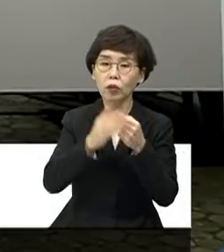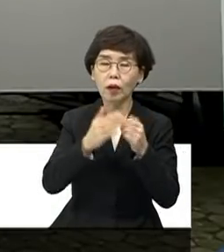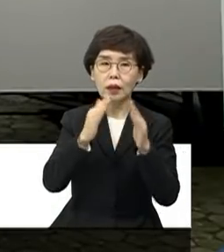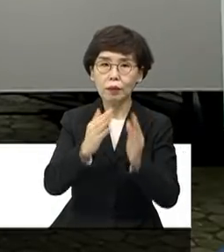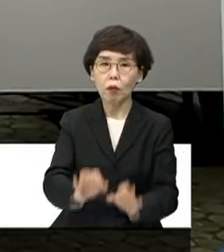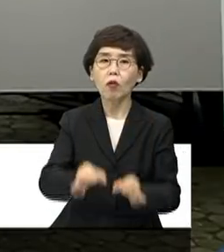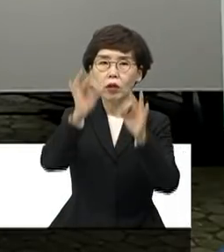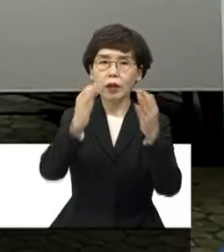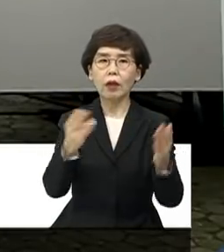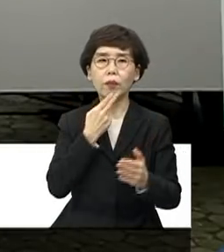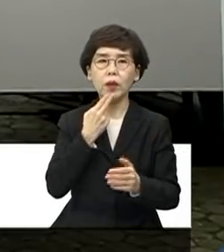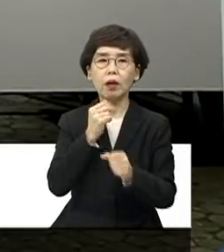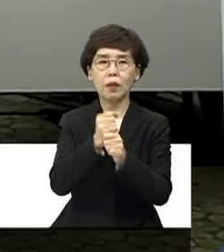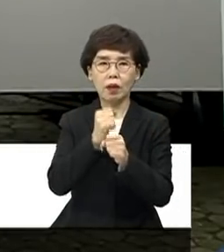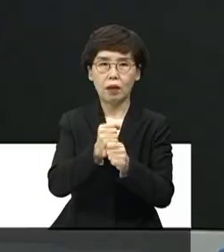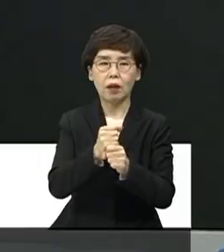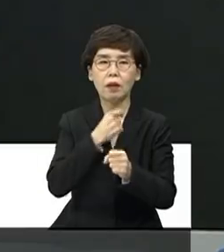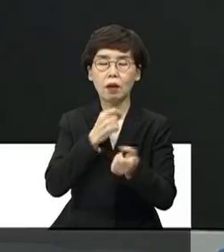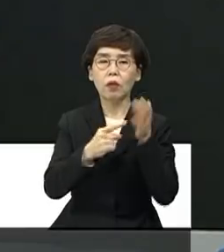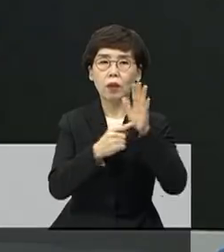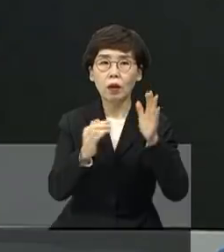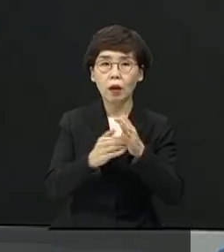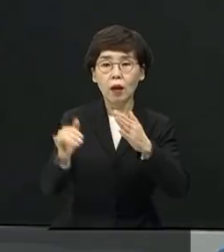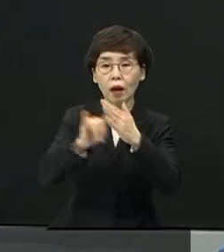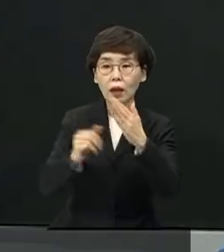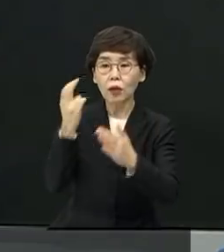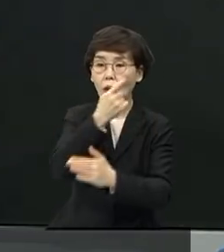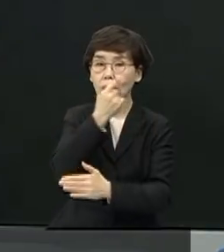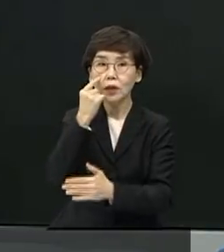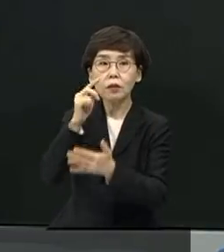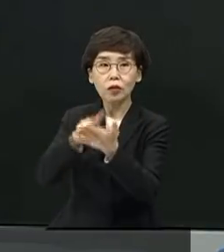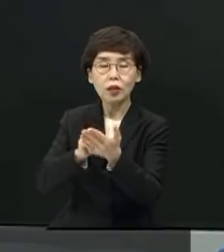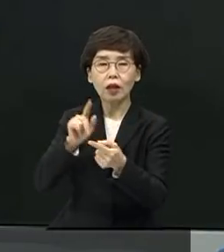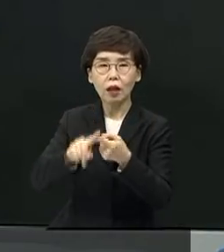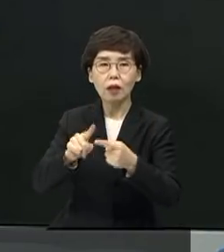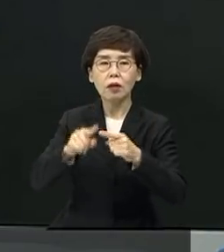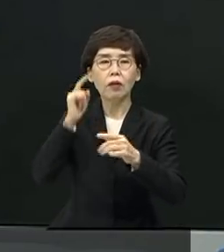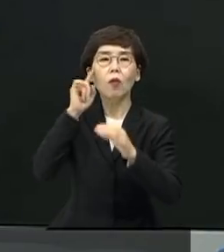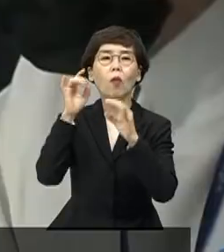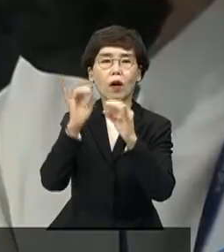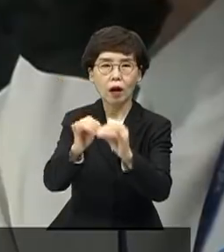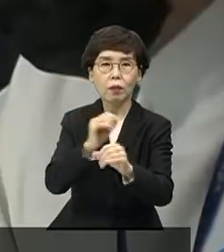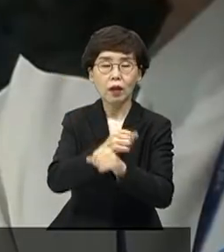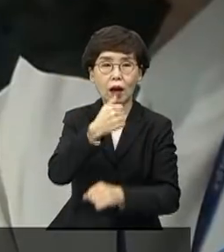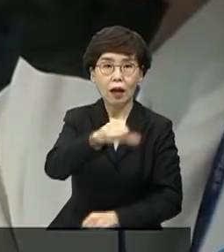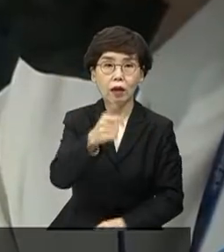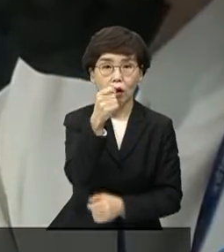만들겠다고 공언했고 가족 검증에 대해서도 전적으로 공감한다며 아들 도박 의혹에 다시 한번 고개를 숙였습니다.